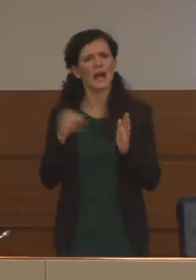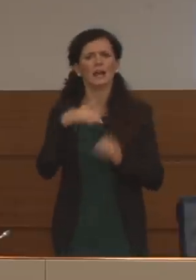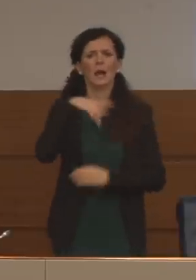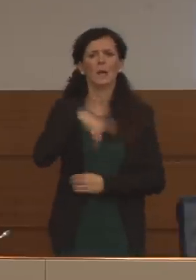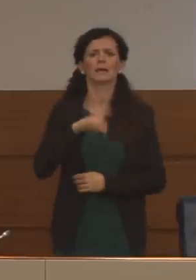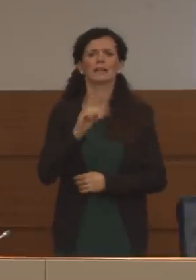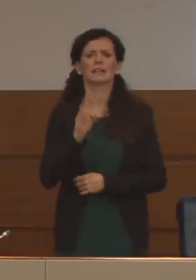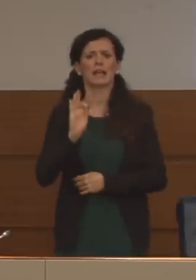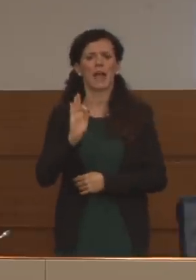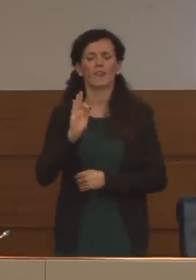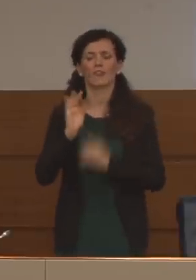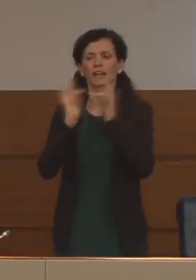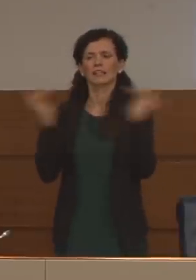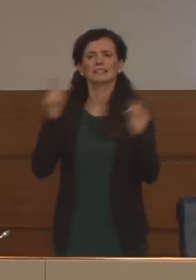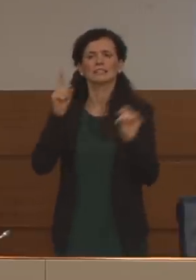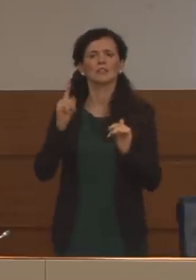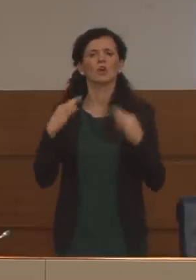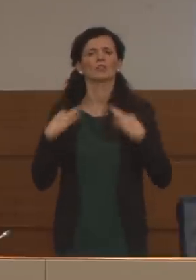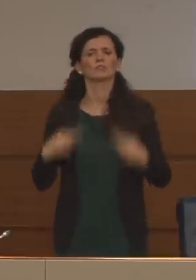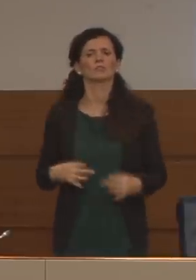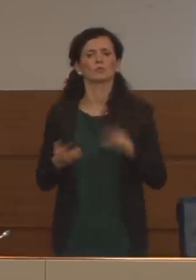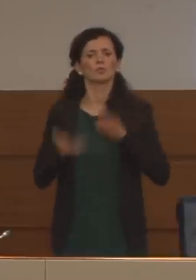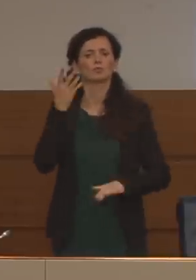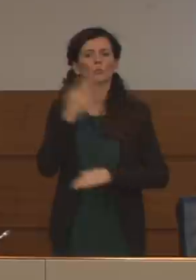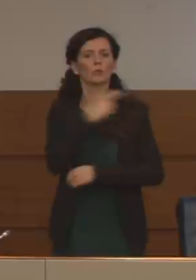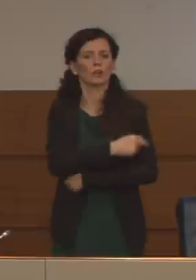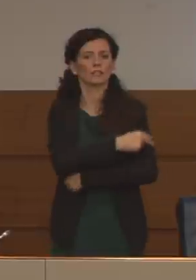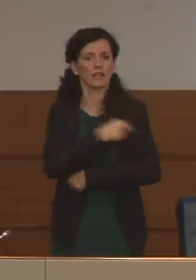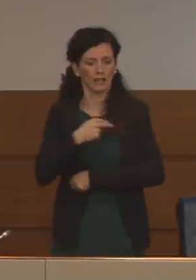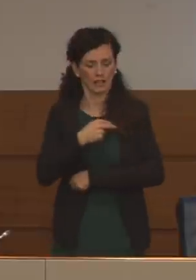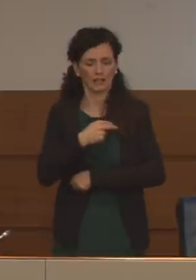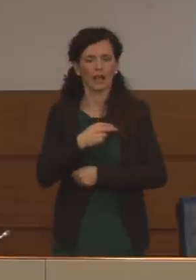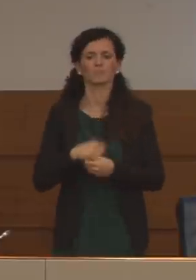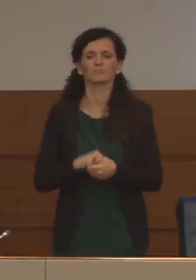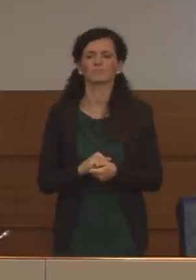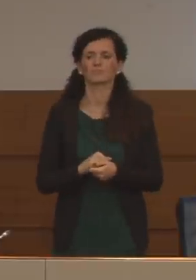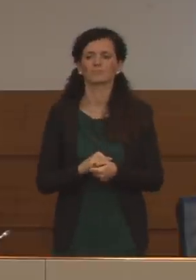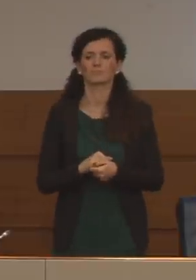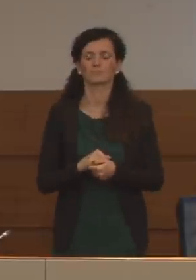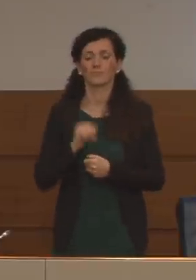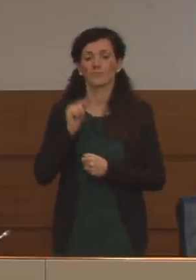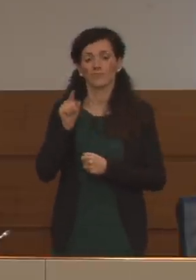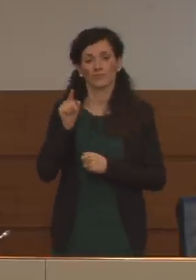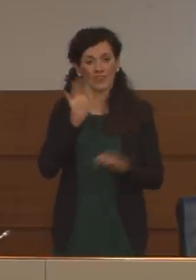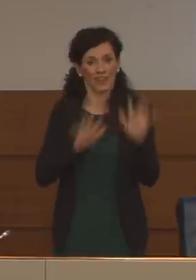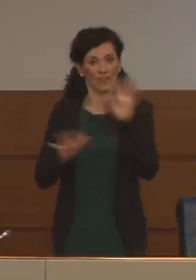dal sito dell'Istituto Superiore di Sanità, sono dati che sono leggermente in